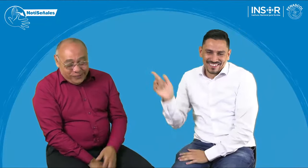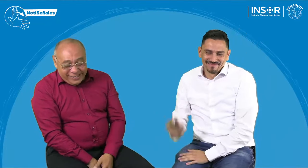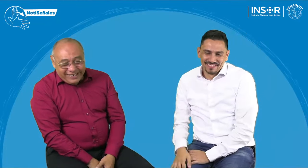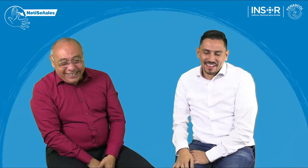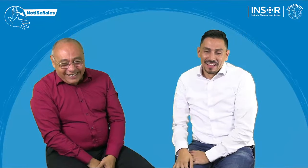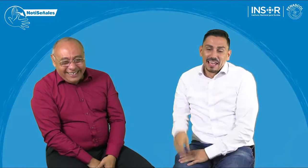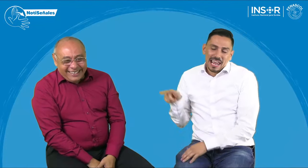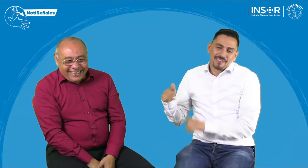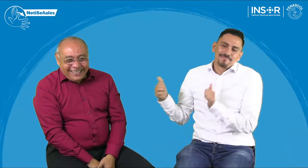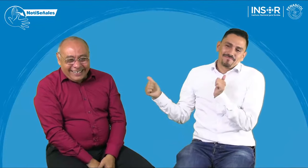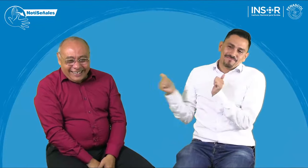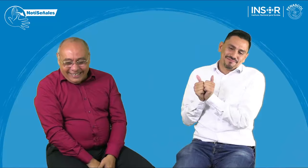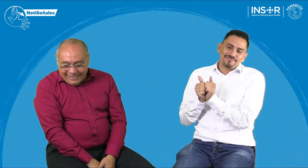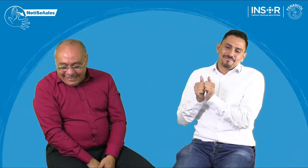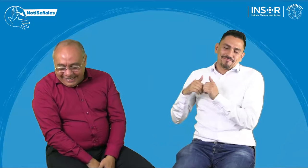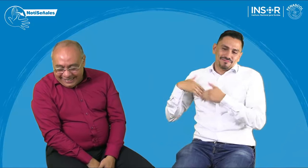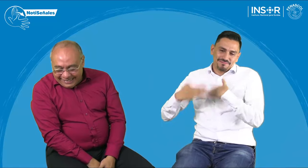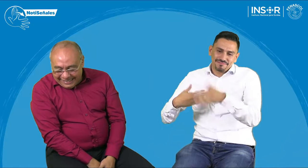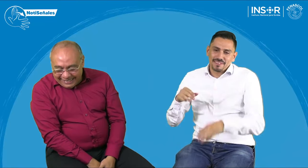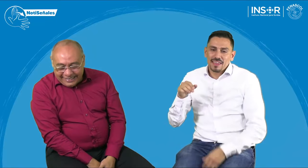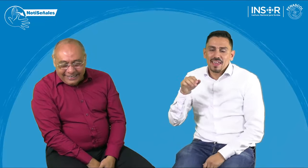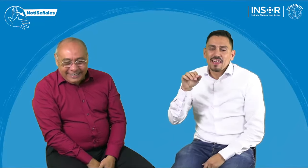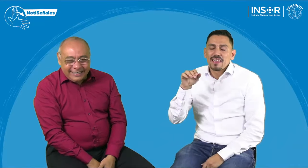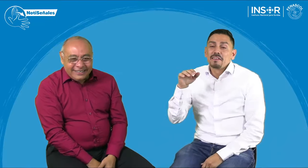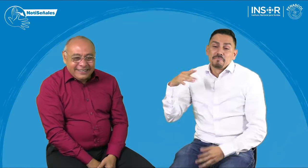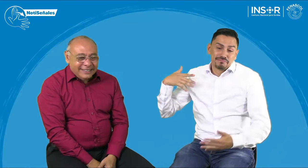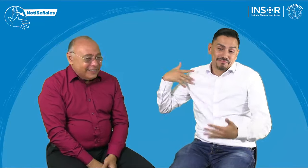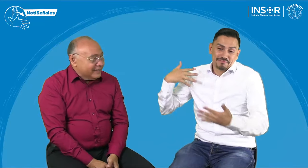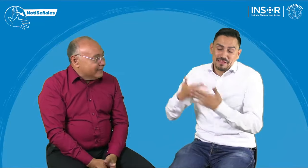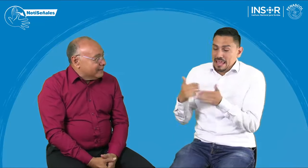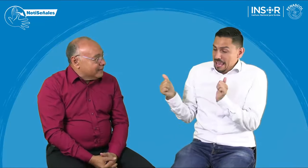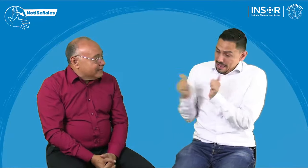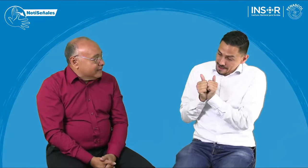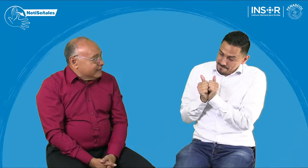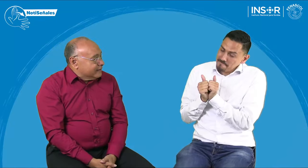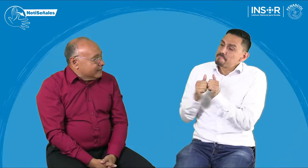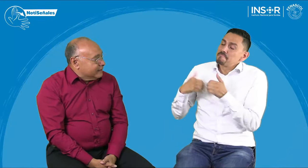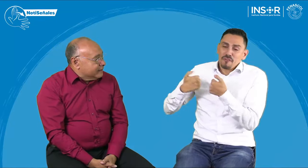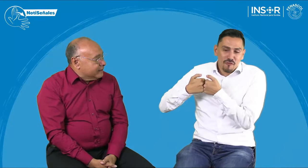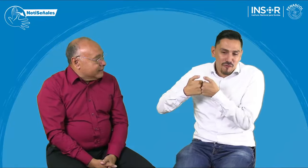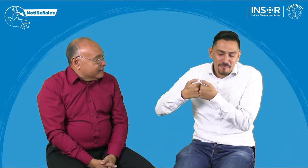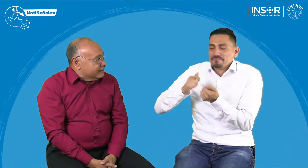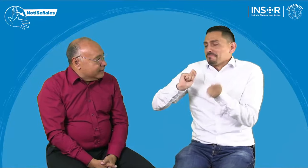llevamos juntos, bueno, desde que yo era líder, así que durante todo este tiempo. Ella